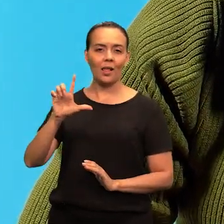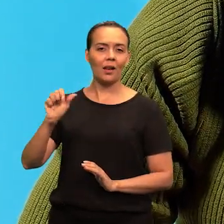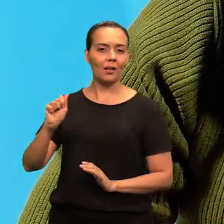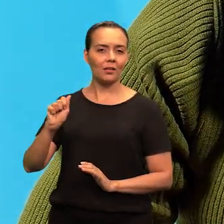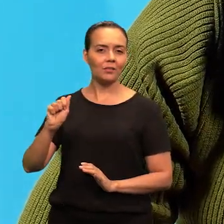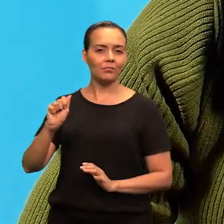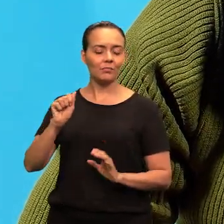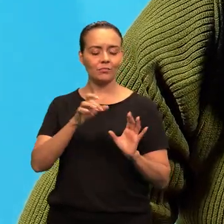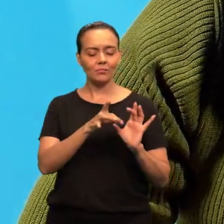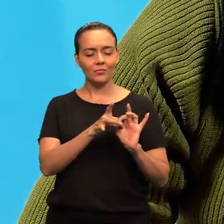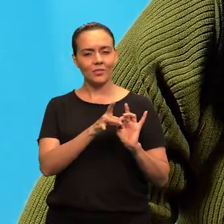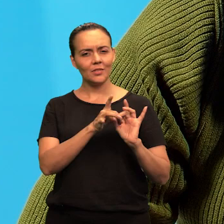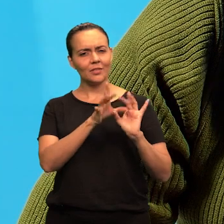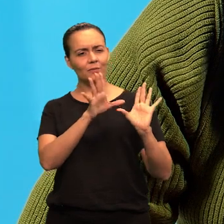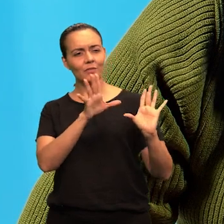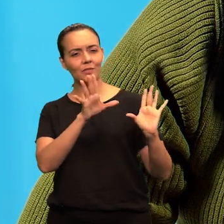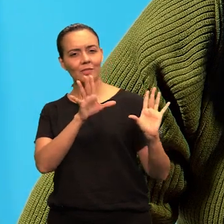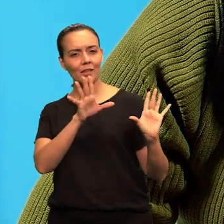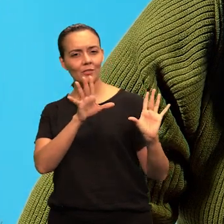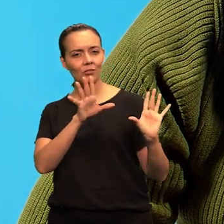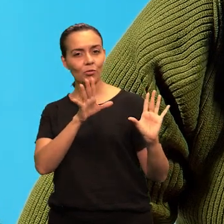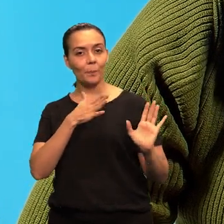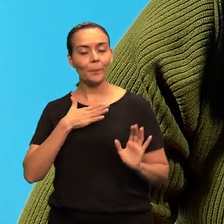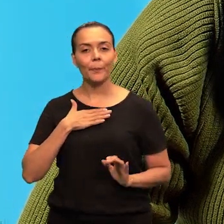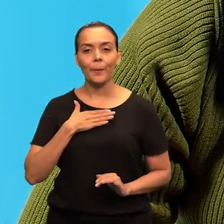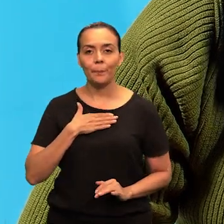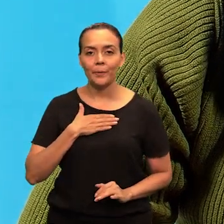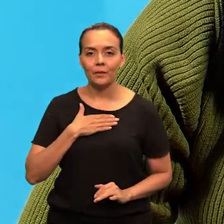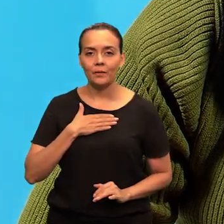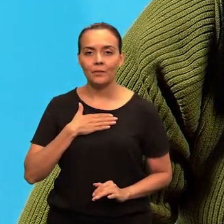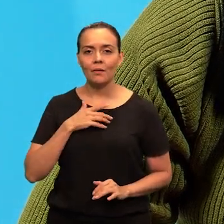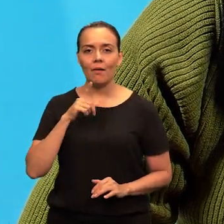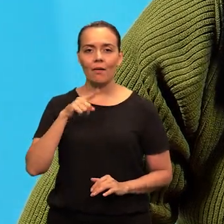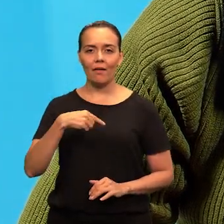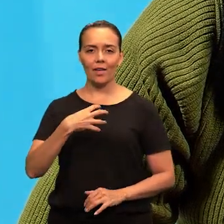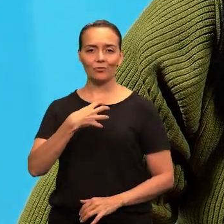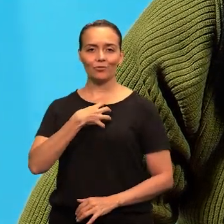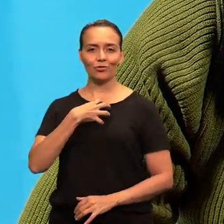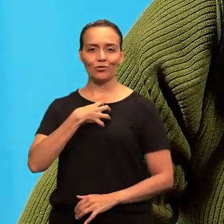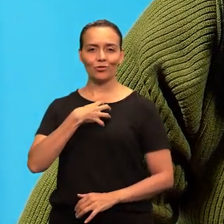eu vou ficar com Preciado. A liberdade é de fabricar-se.